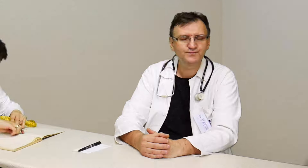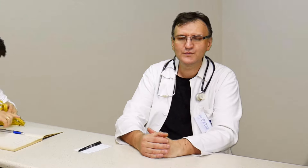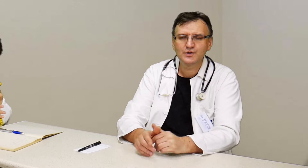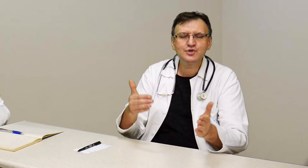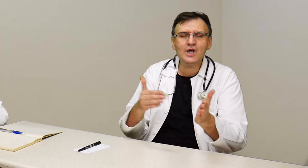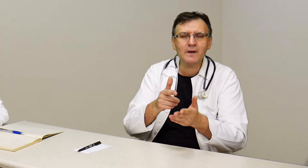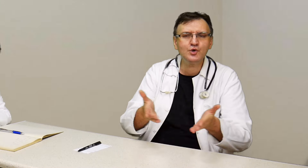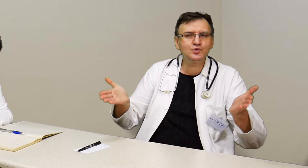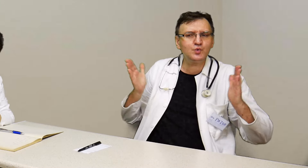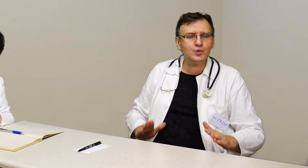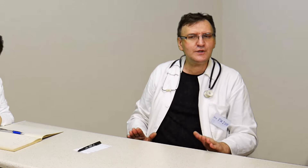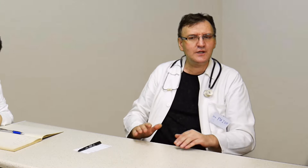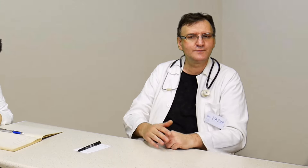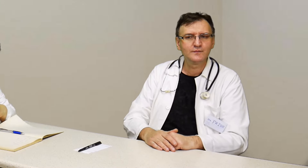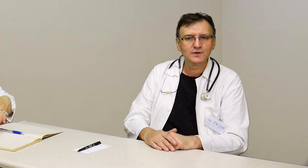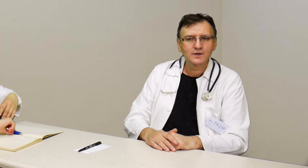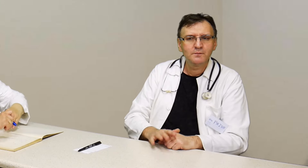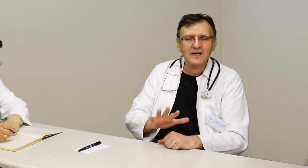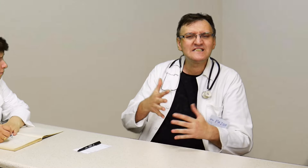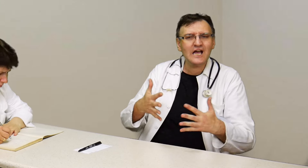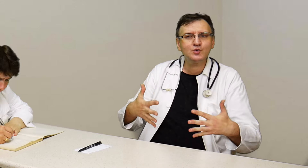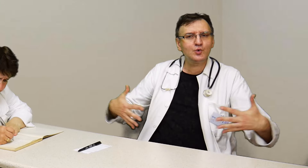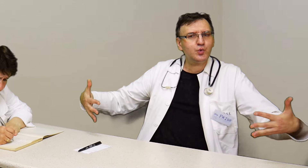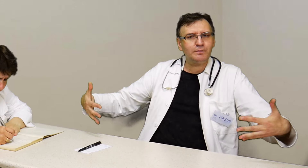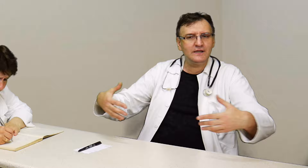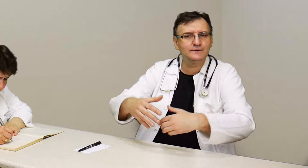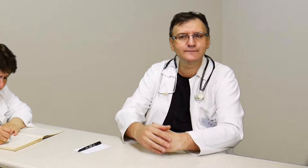Musi Pan schudnąć. Pan jest za gruby!